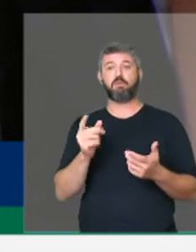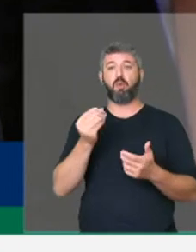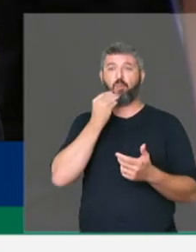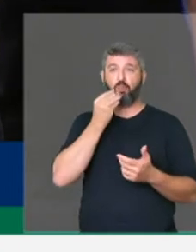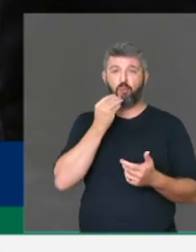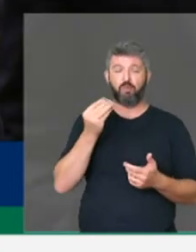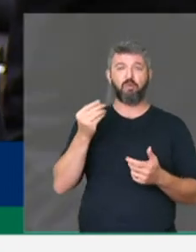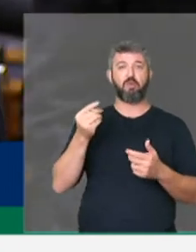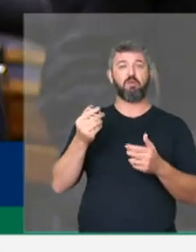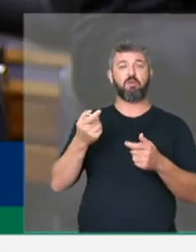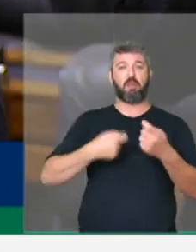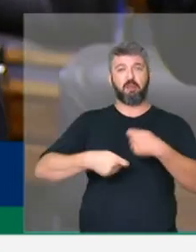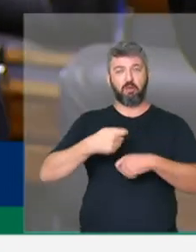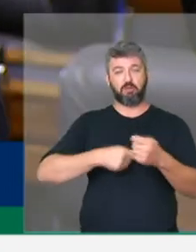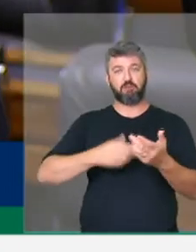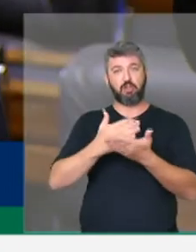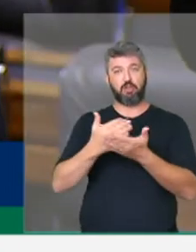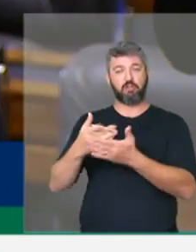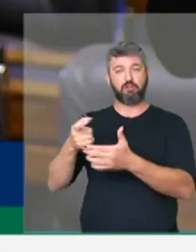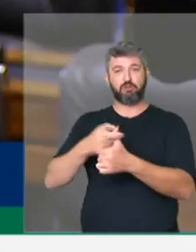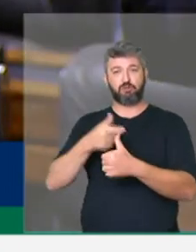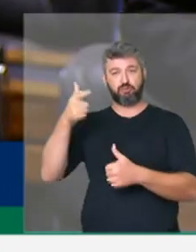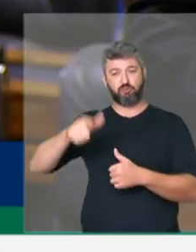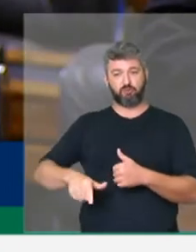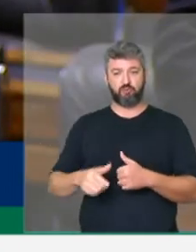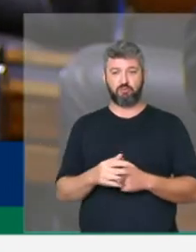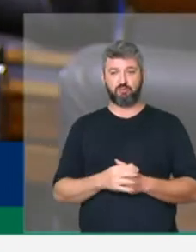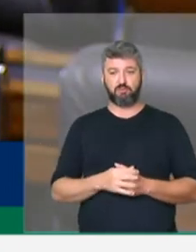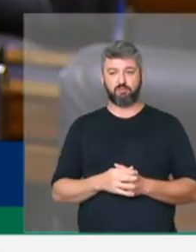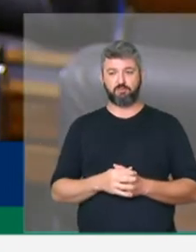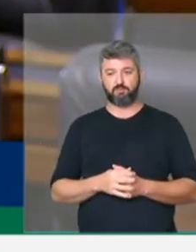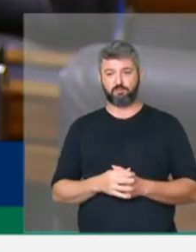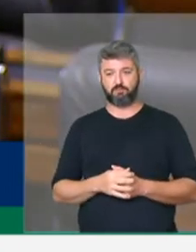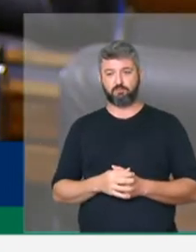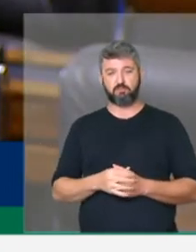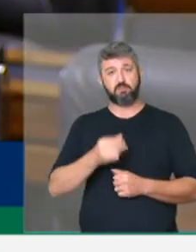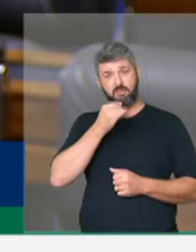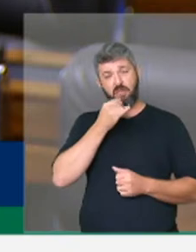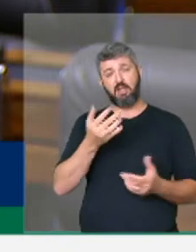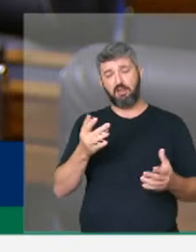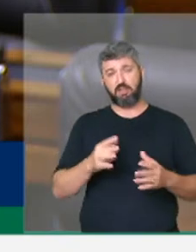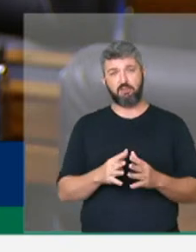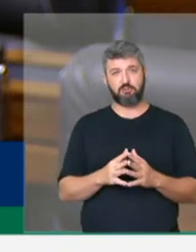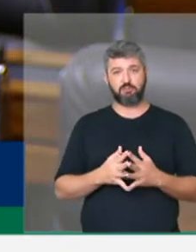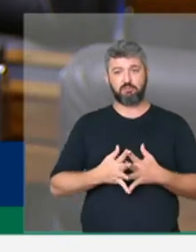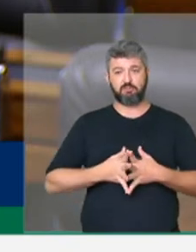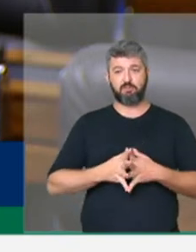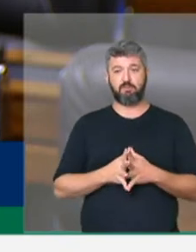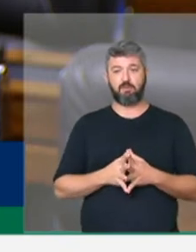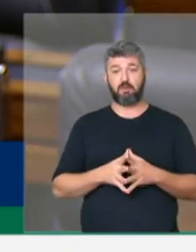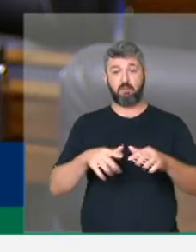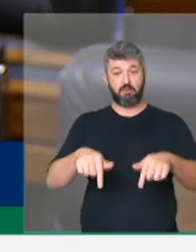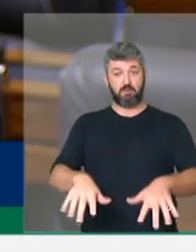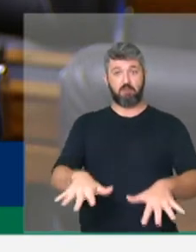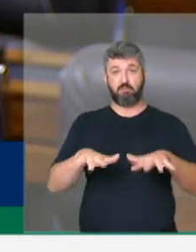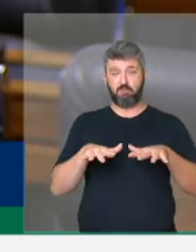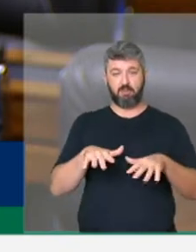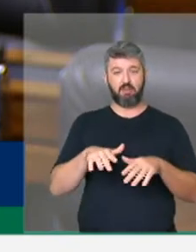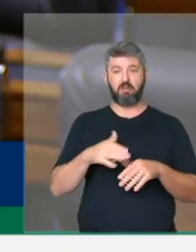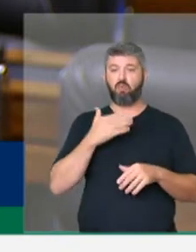TAMBÉM É UMA RENEGOCIAÇÃO DE DÍVIDA FISCAL COM A UNIÃ O. POR ESSA LINGUAGEM NÓS ESTAMOS INVIABILIZANDO AS